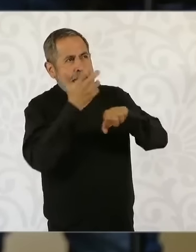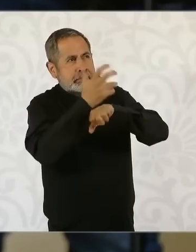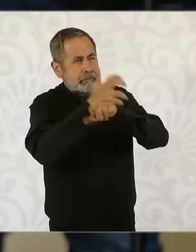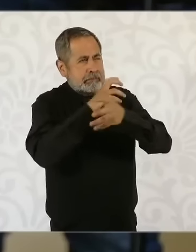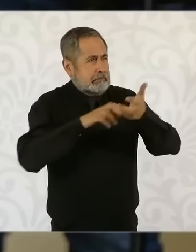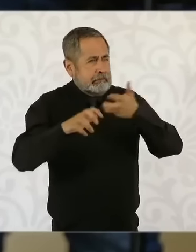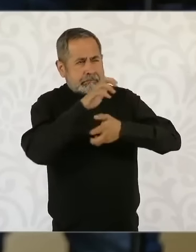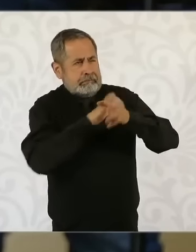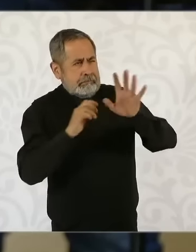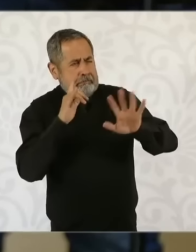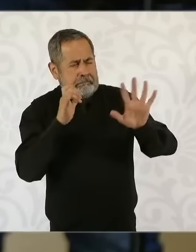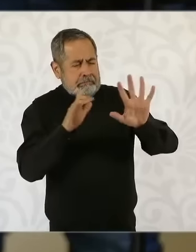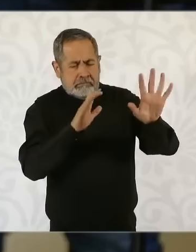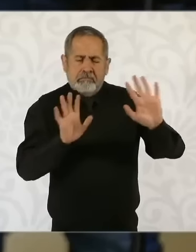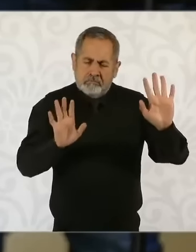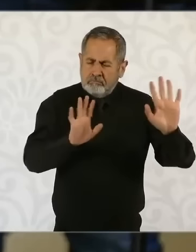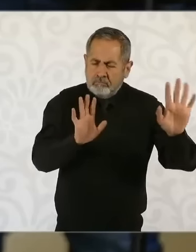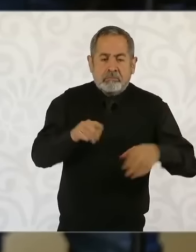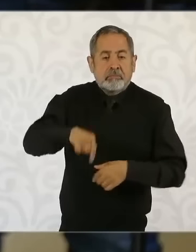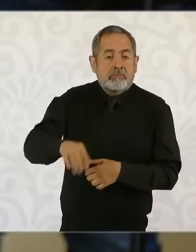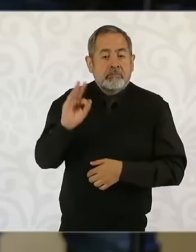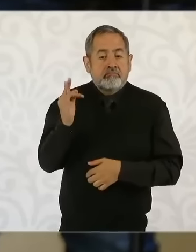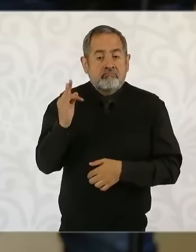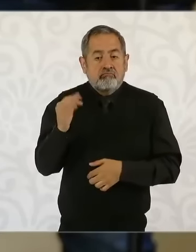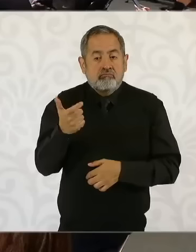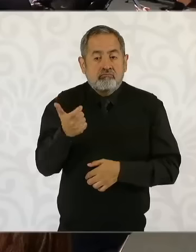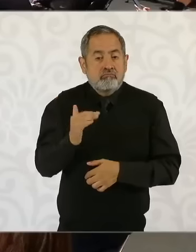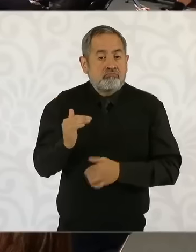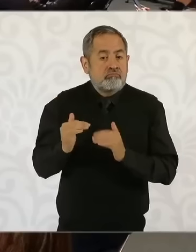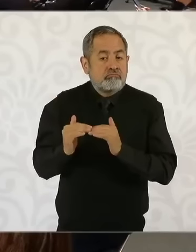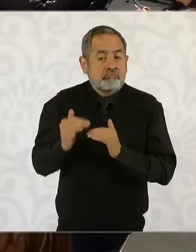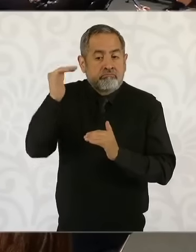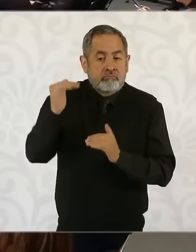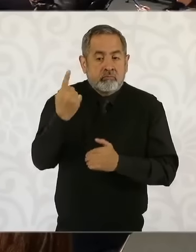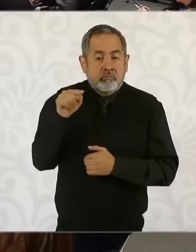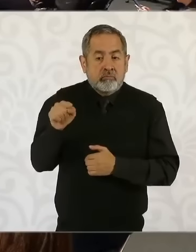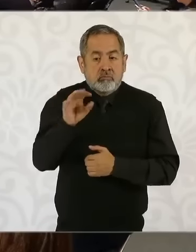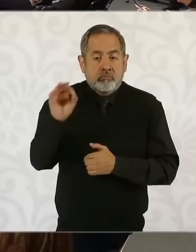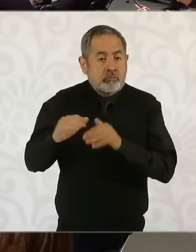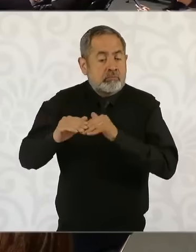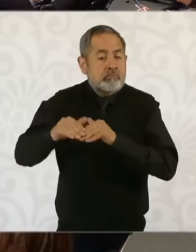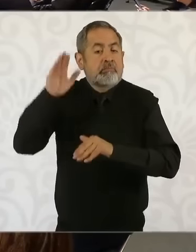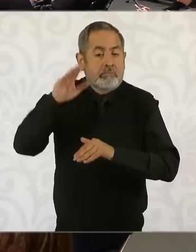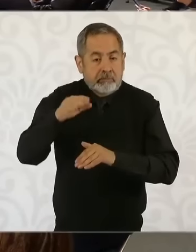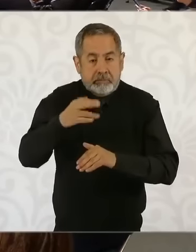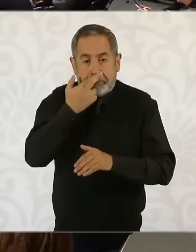unidos para febrero se logró un crecimiento inesperado superior al 1% presidenta gracias a